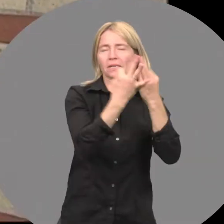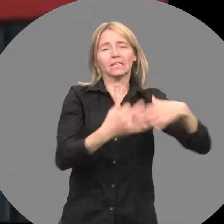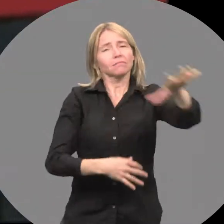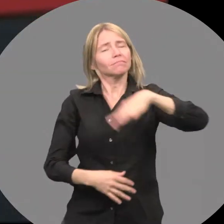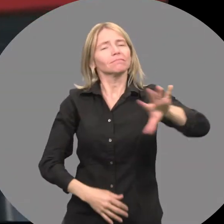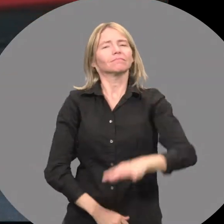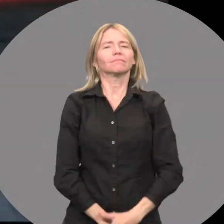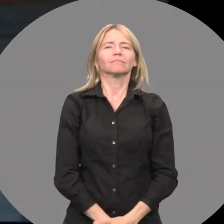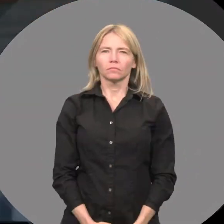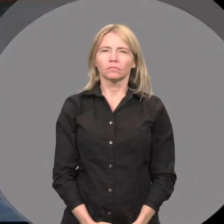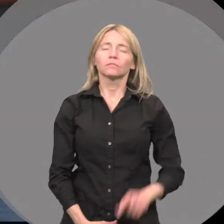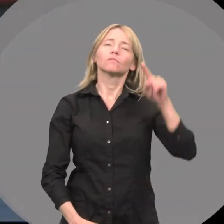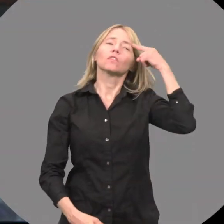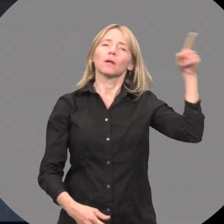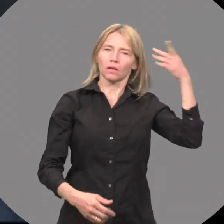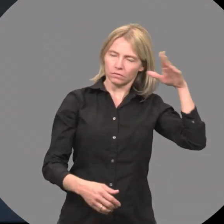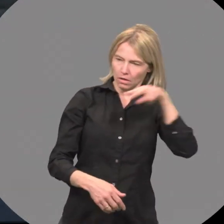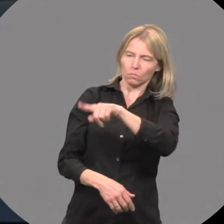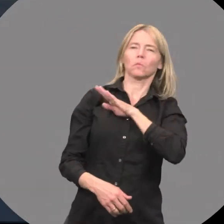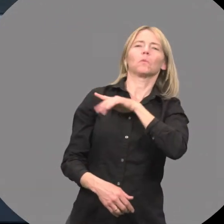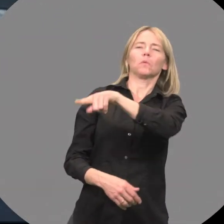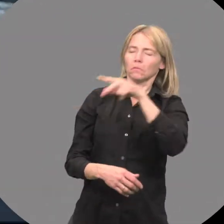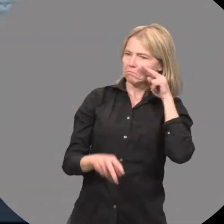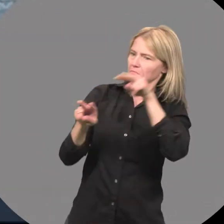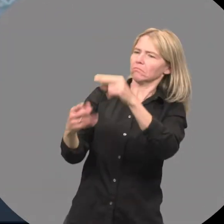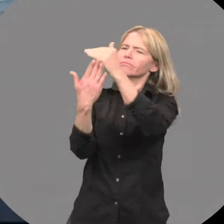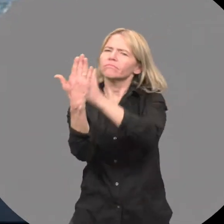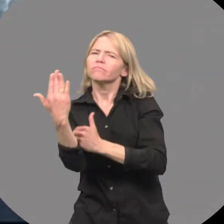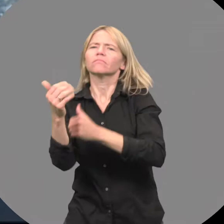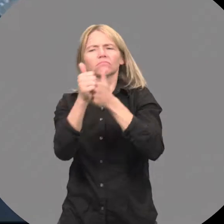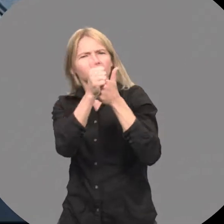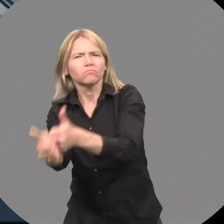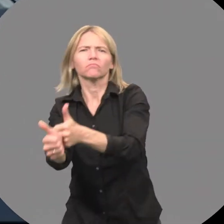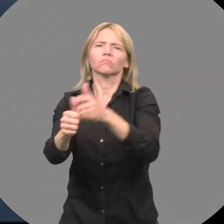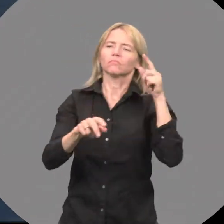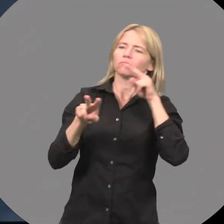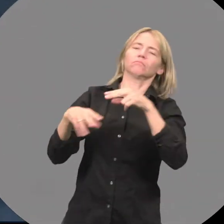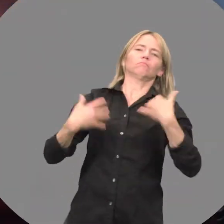Valerie: Le gouvernement a pris connaissance des lignes directrices et s'en est inspiré.